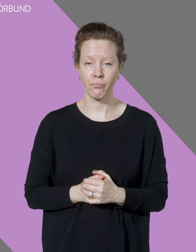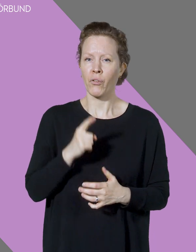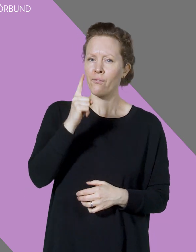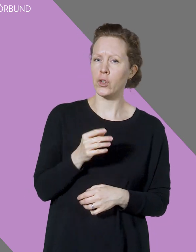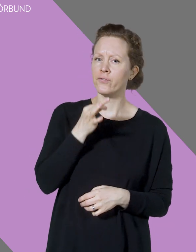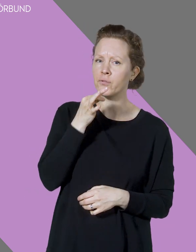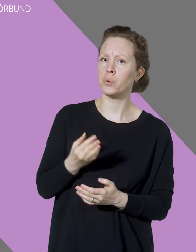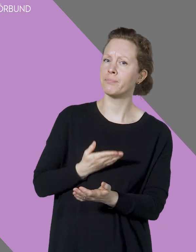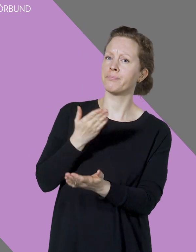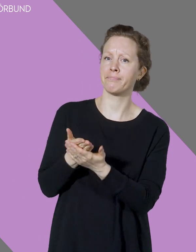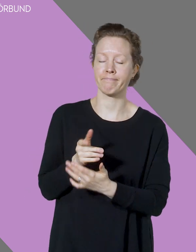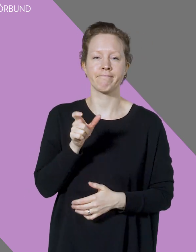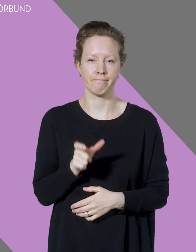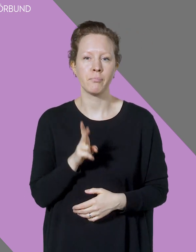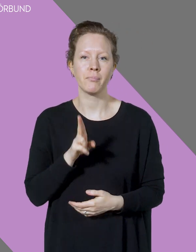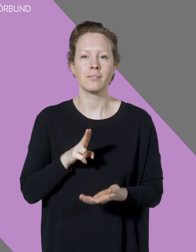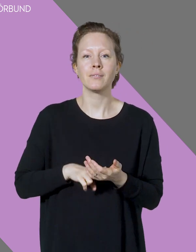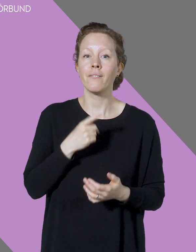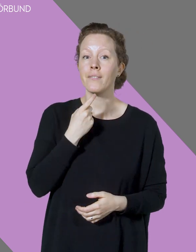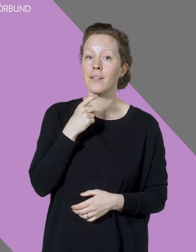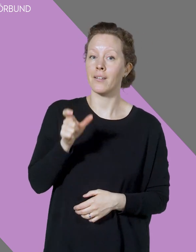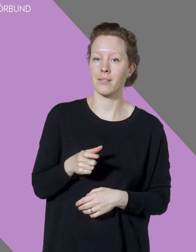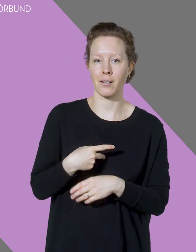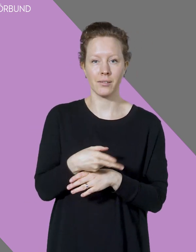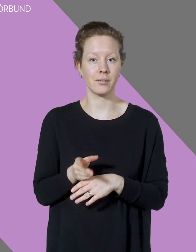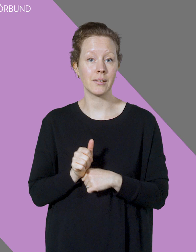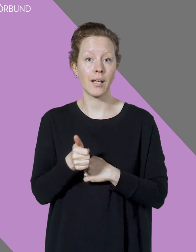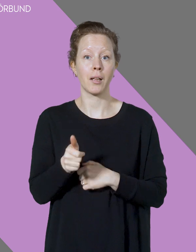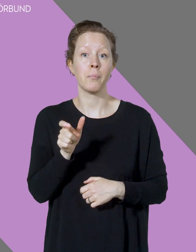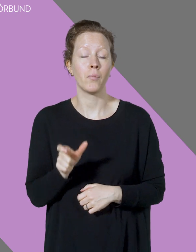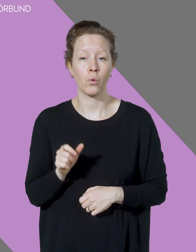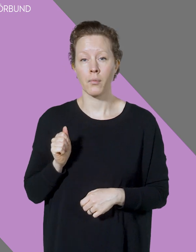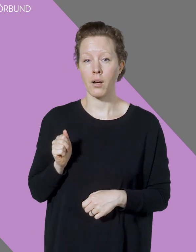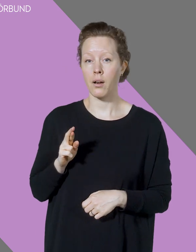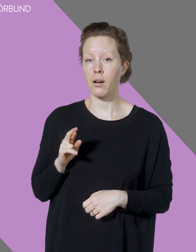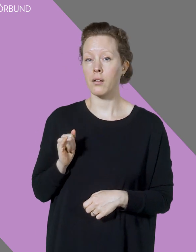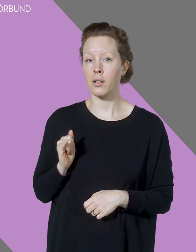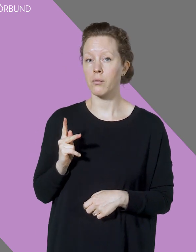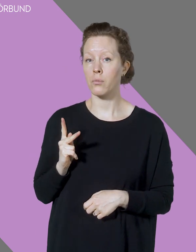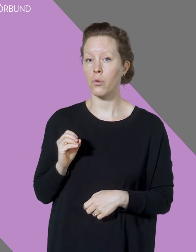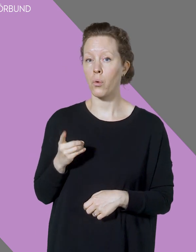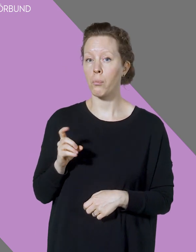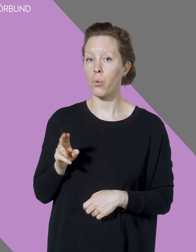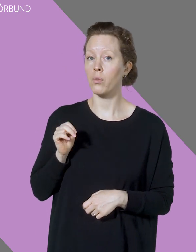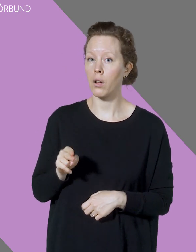Det första spörsmålet ställdes av sann- finländska riksdagsledamoten Ari Koponen, -